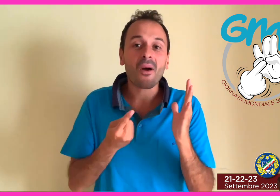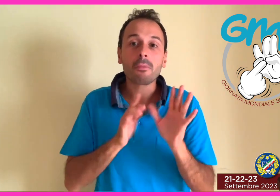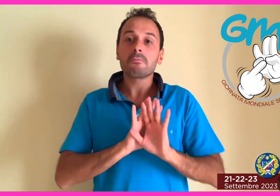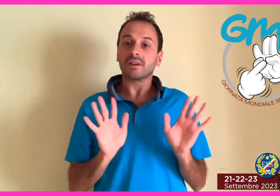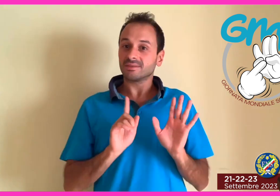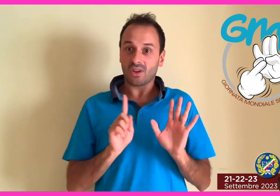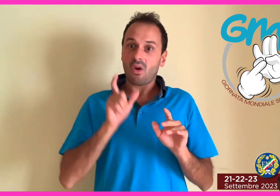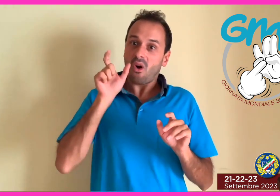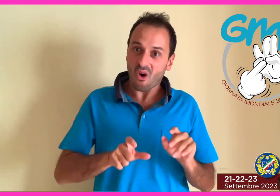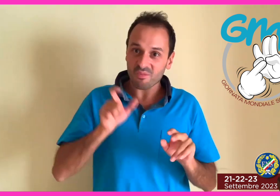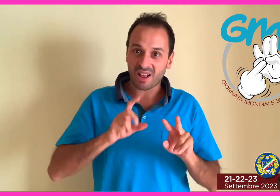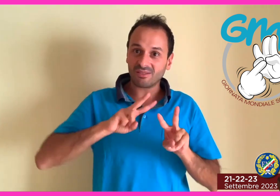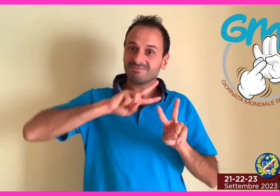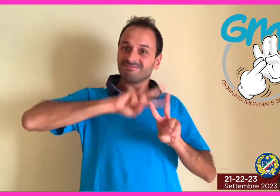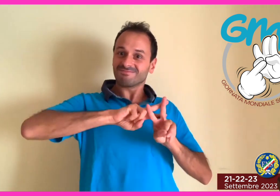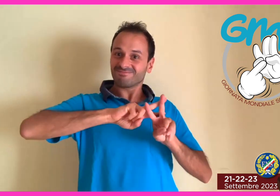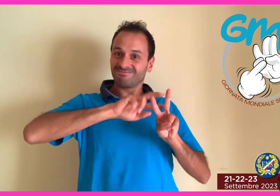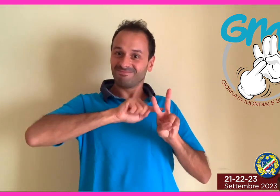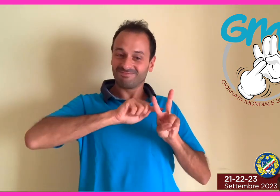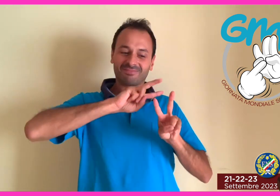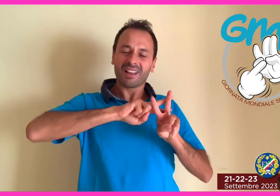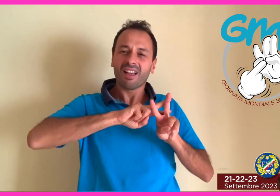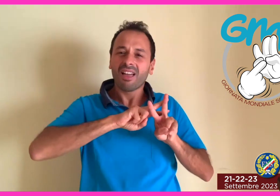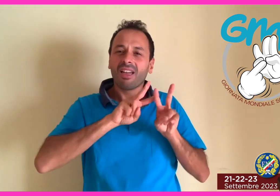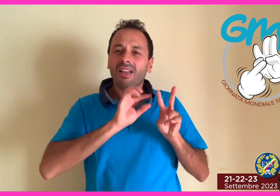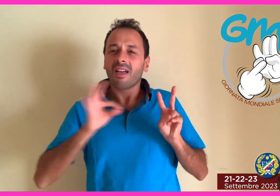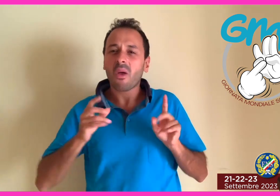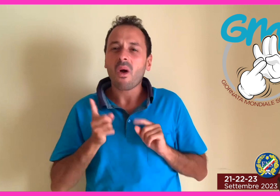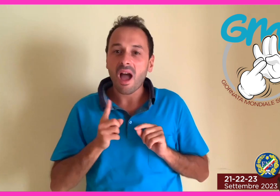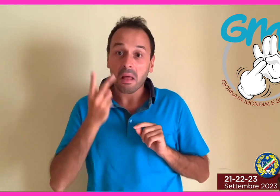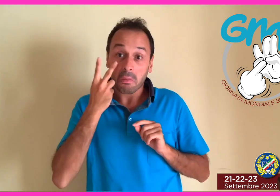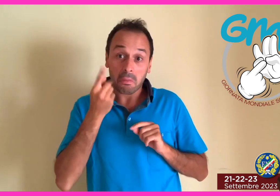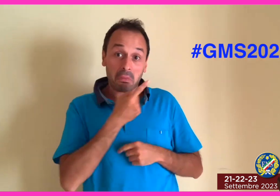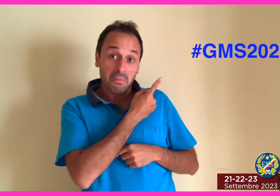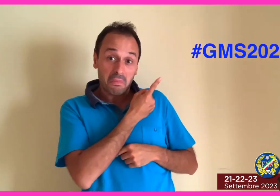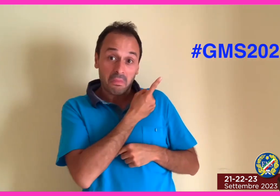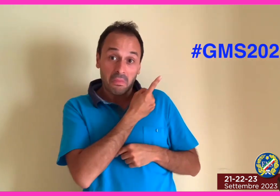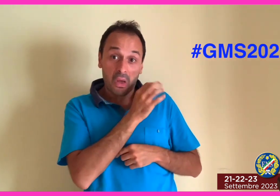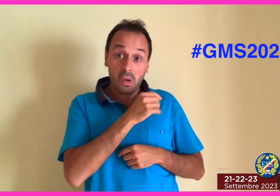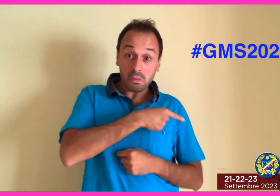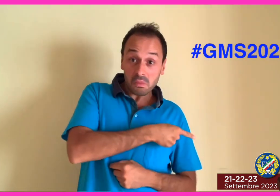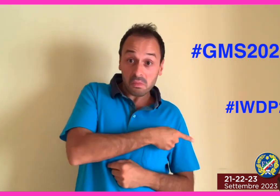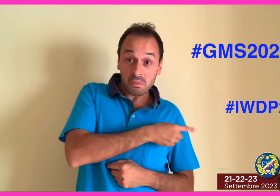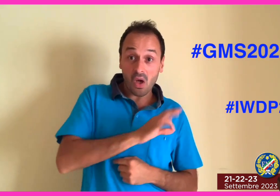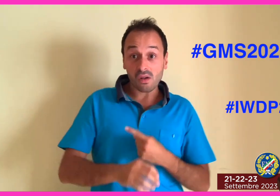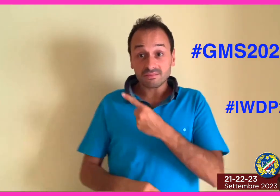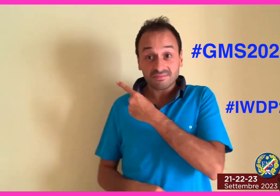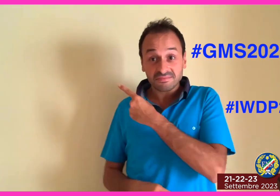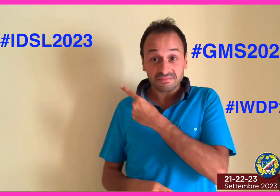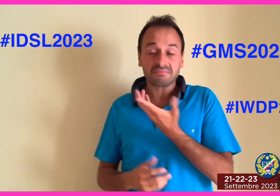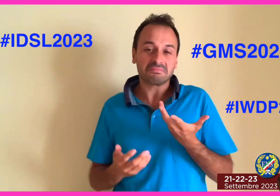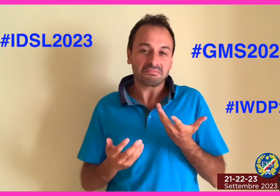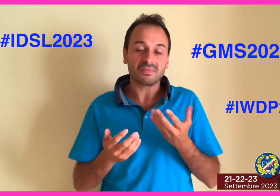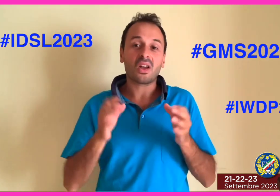E basta? No! Bisogna mettere anche gli hashtag, quali? Vedete qui...